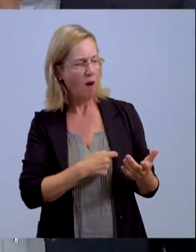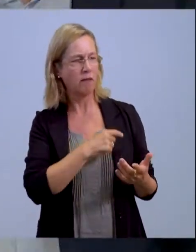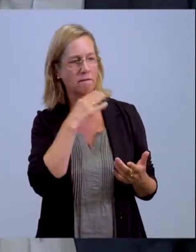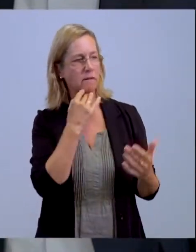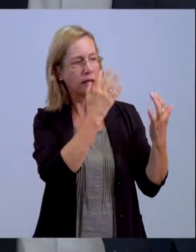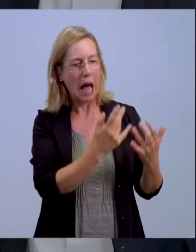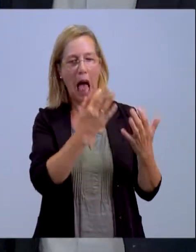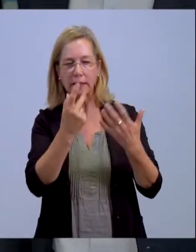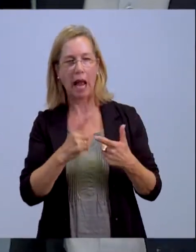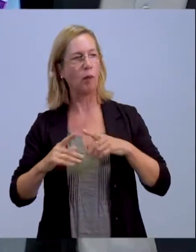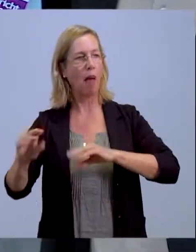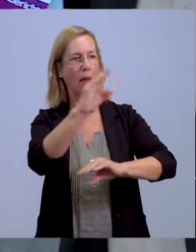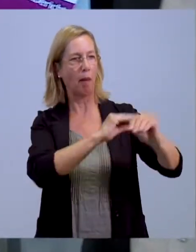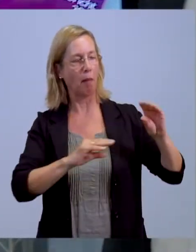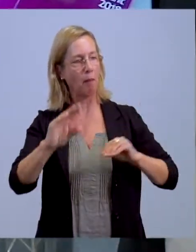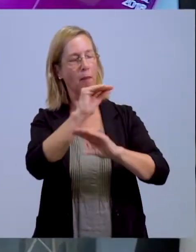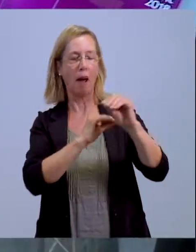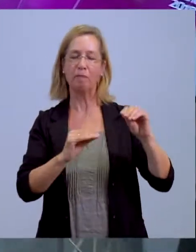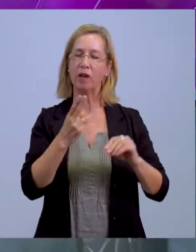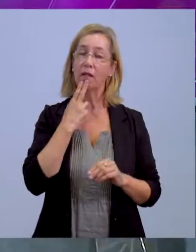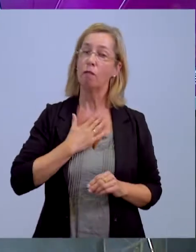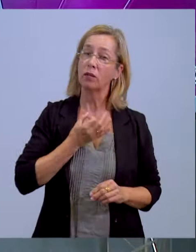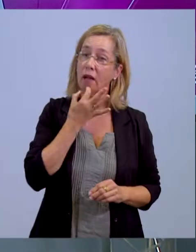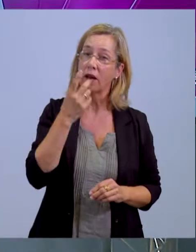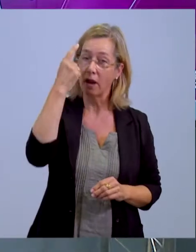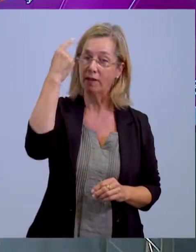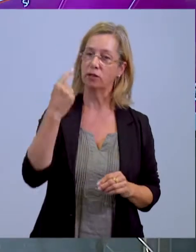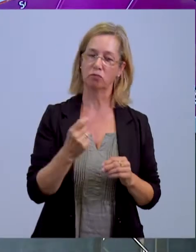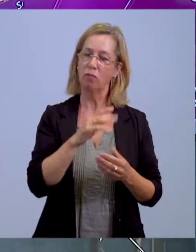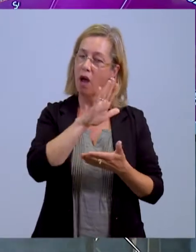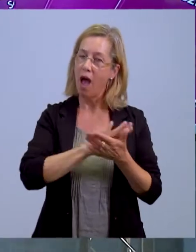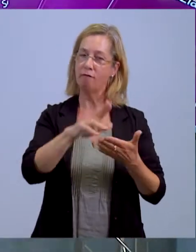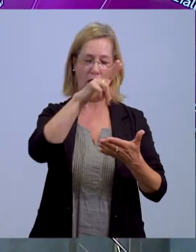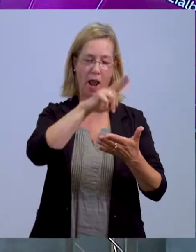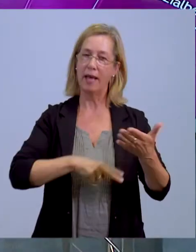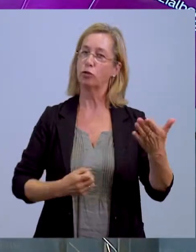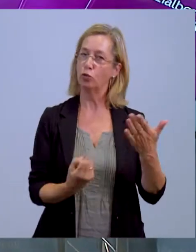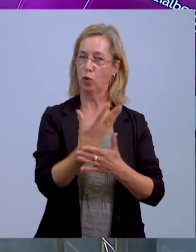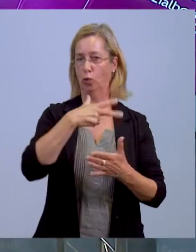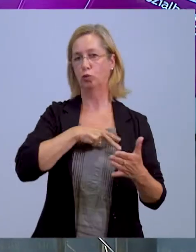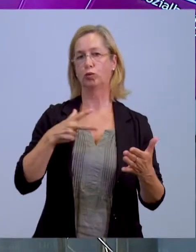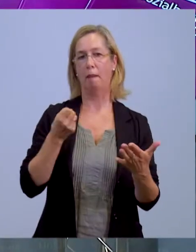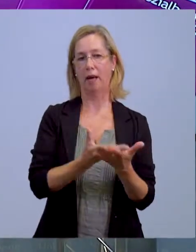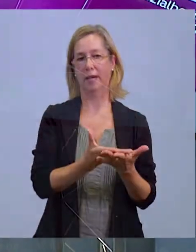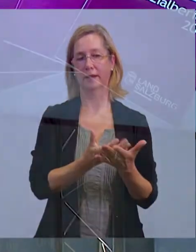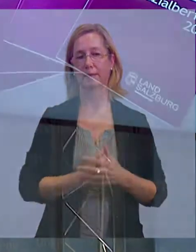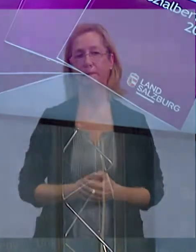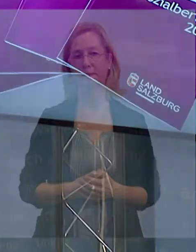Also es sind immer und oft viele Zahlen und Gerüchte im Umlauf, gerade zu diesem Thema. Wer es genau wissen will einfach nachlesen im neuen Sozialbericht.